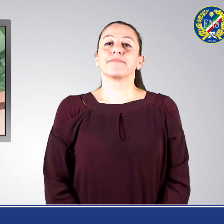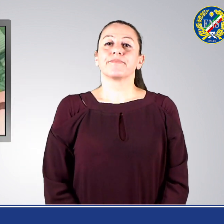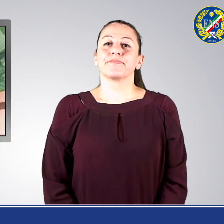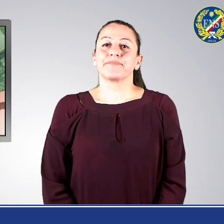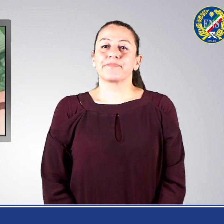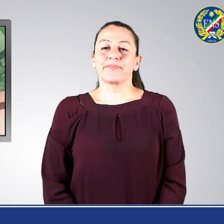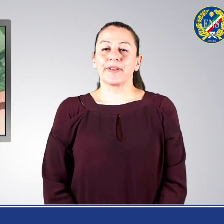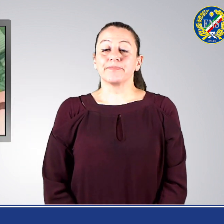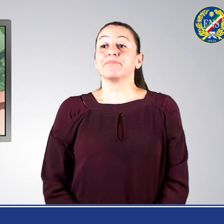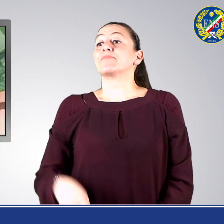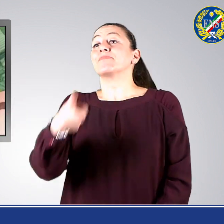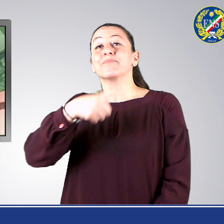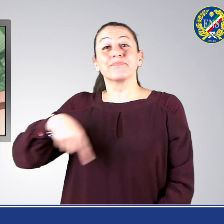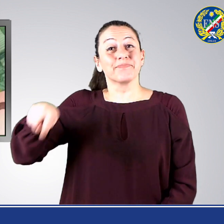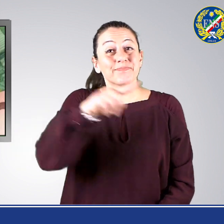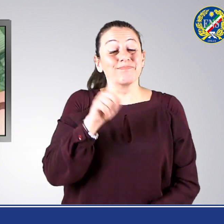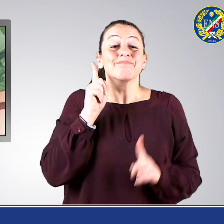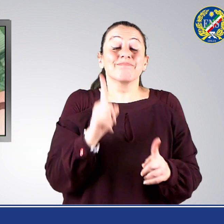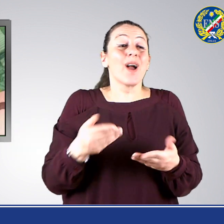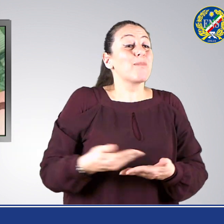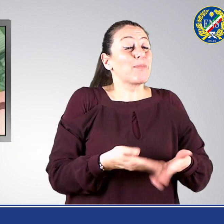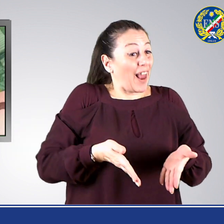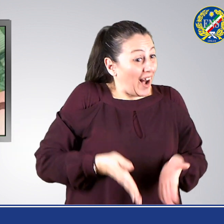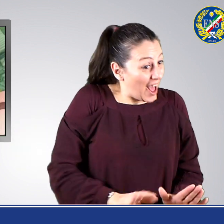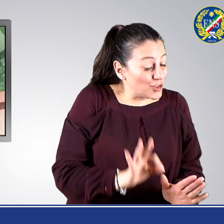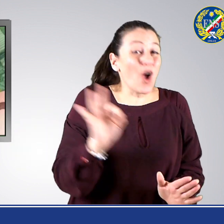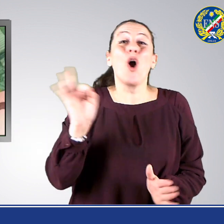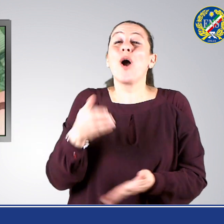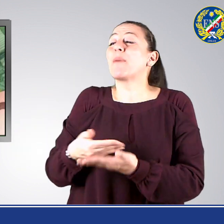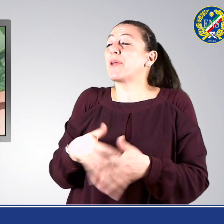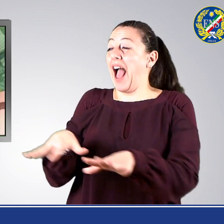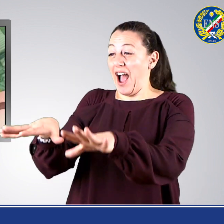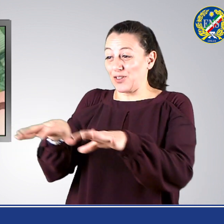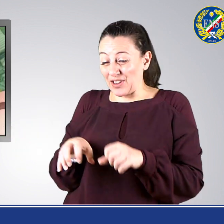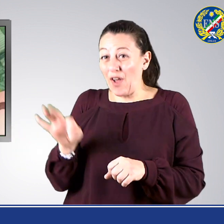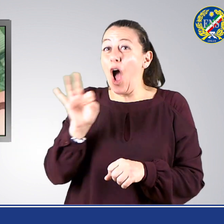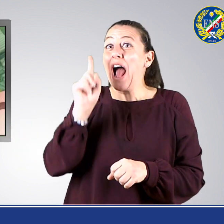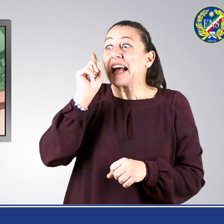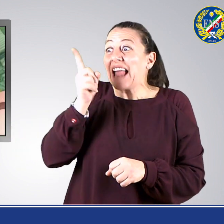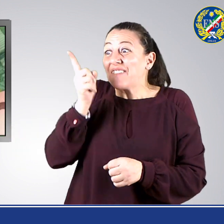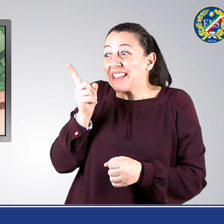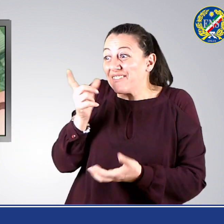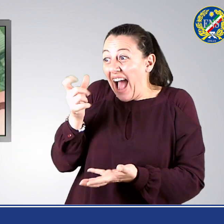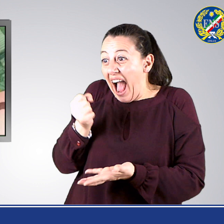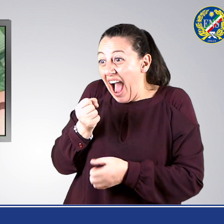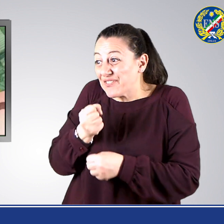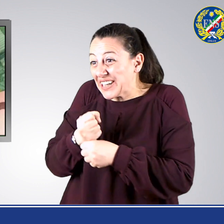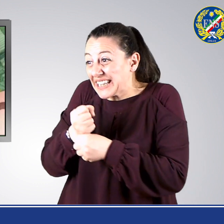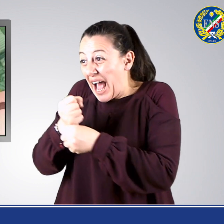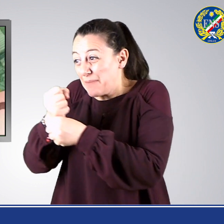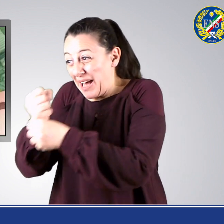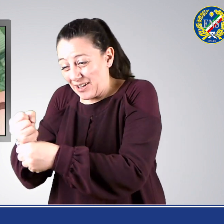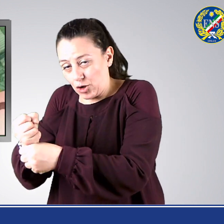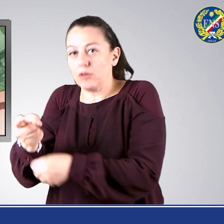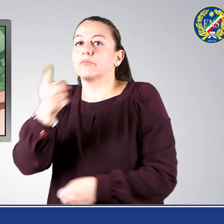deve essere richiesto all'INPS entro 90 giorni dalla nascita o dall'adozione